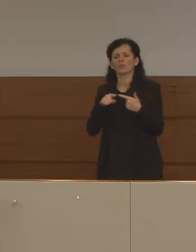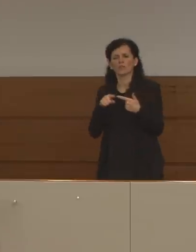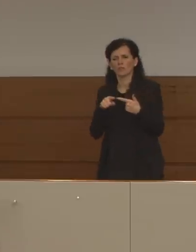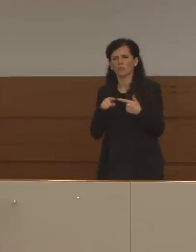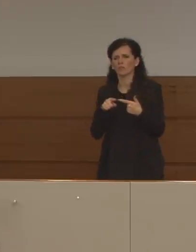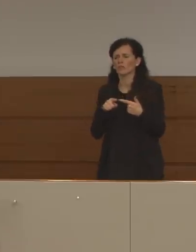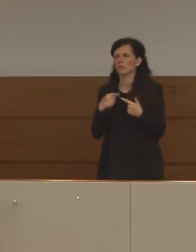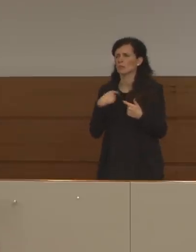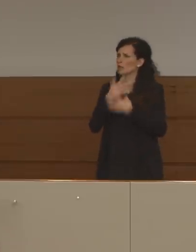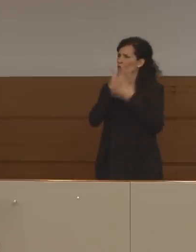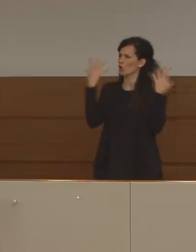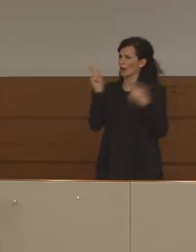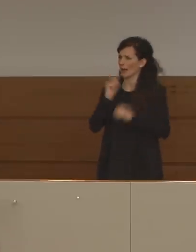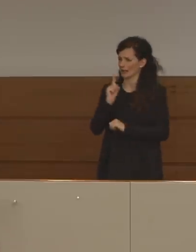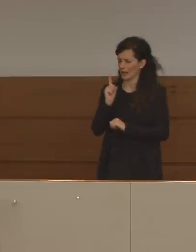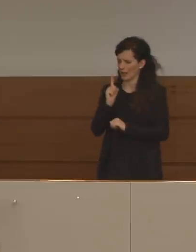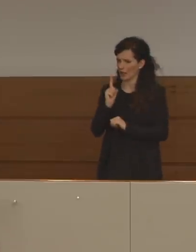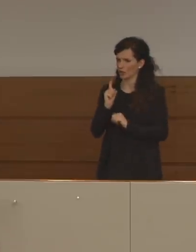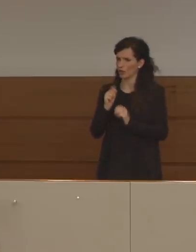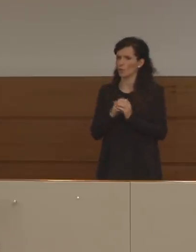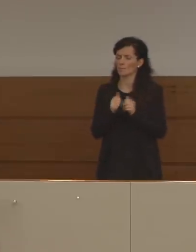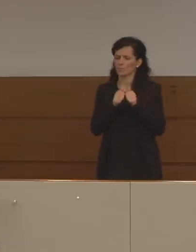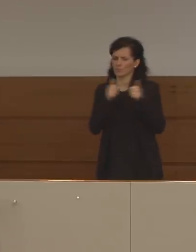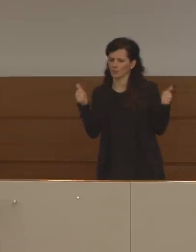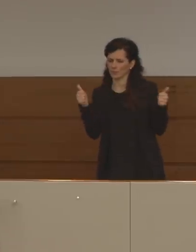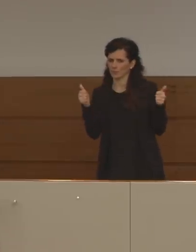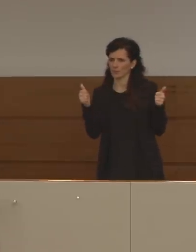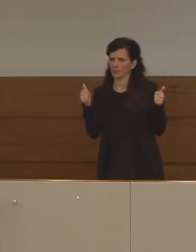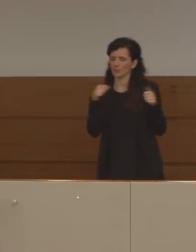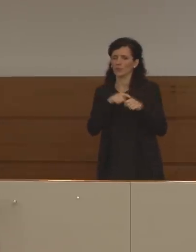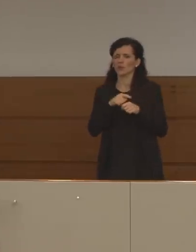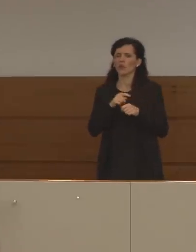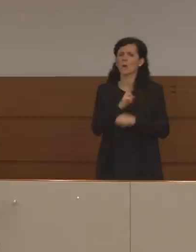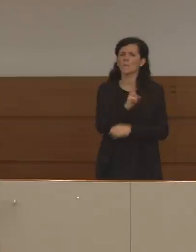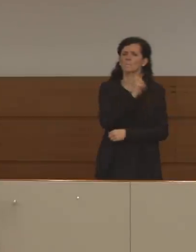sulla distinzione tra morti con coronavirus e da coronavirus nel senso,